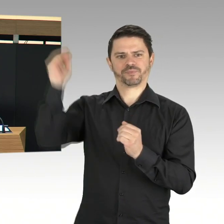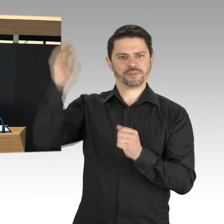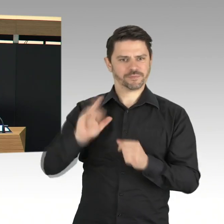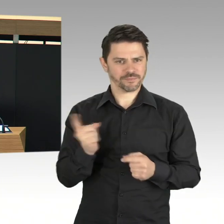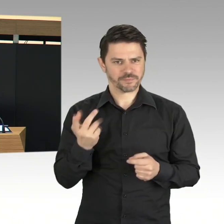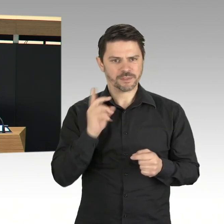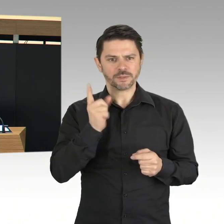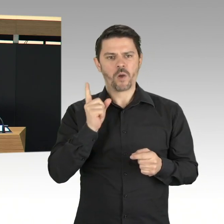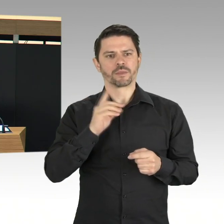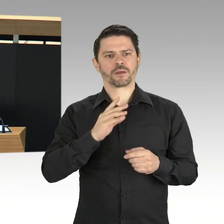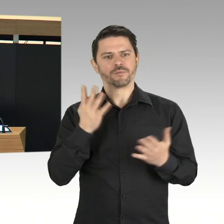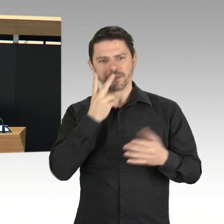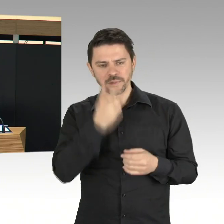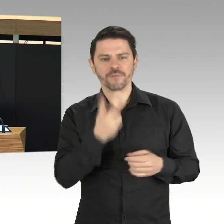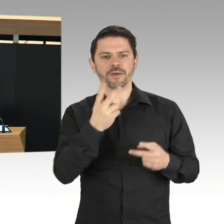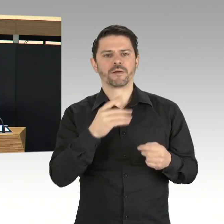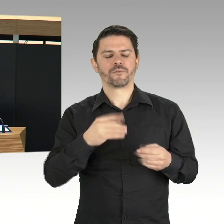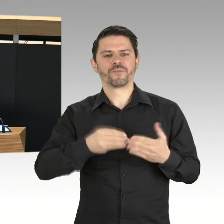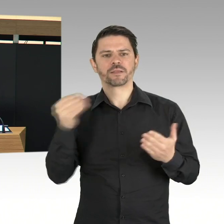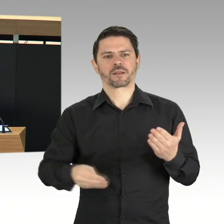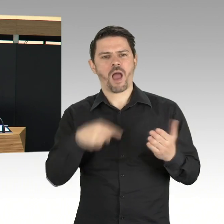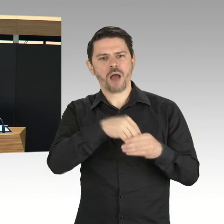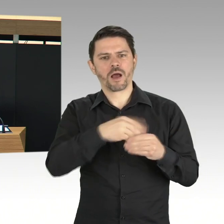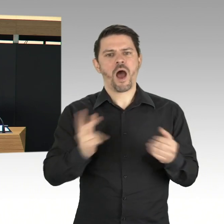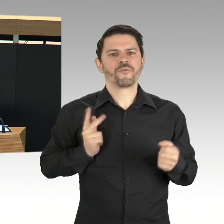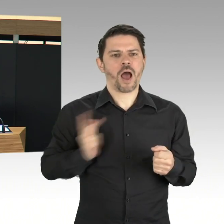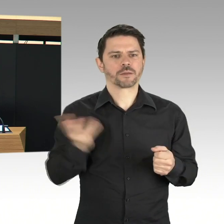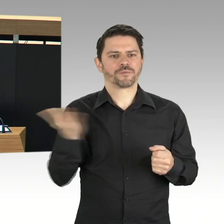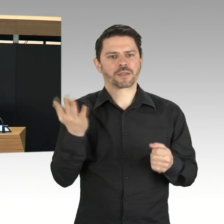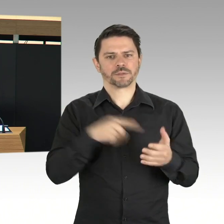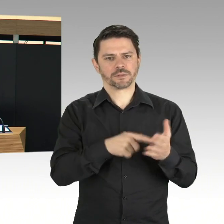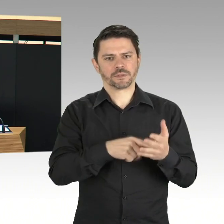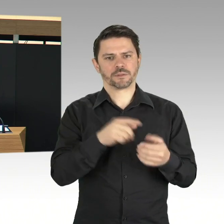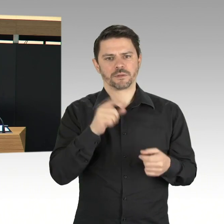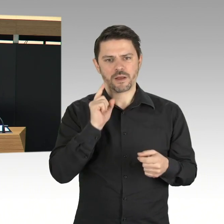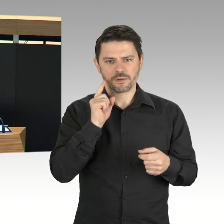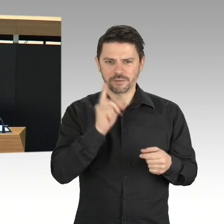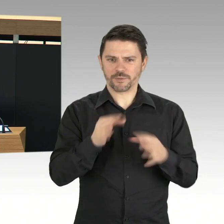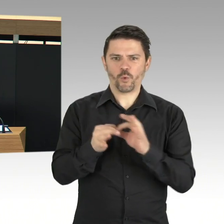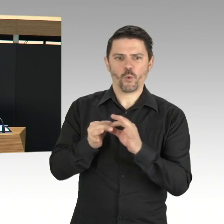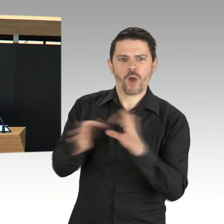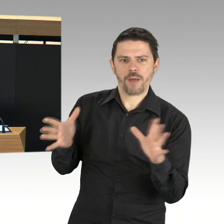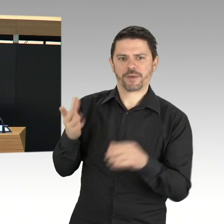sind und bleiben wichtige Partner für bezahlbares Wohnen in Berlin. Genau deswegen haben wir bestimmte Regelungen im Gesetz